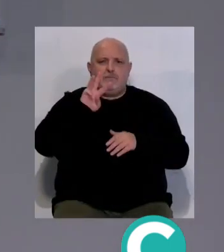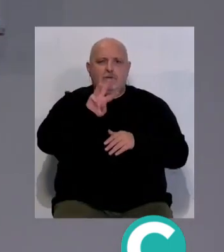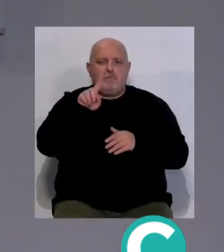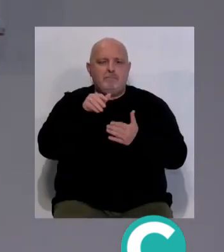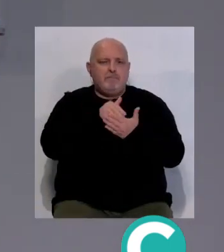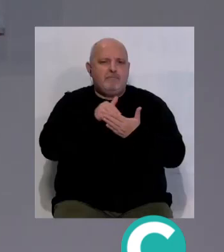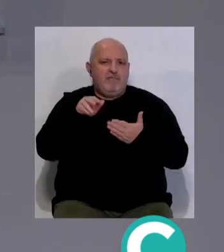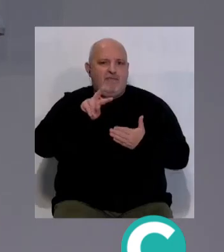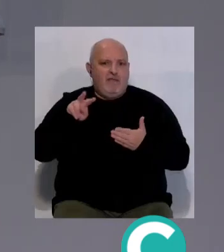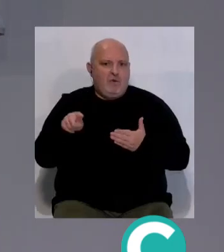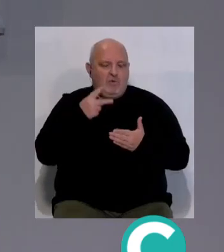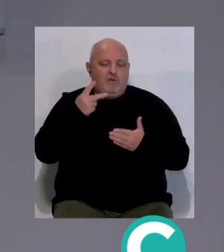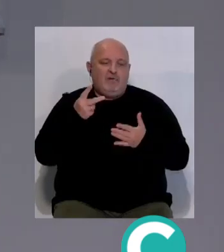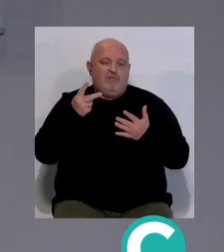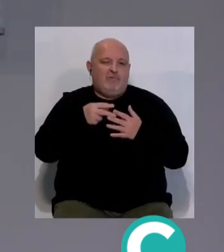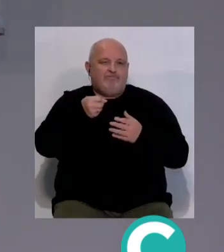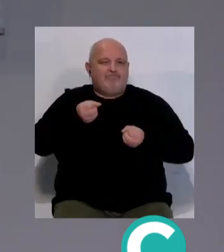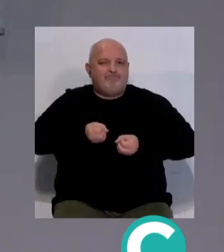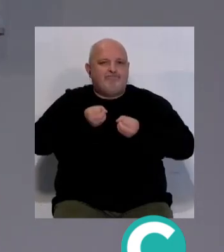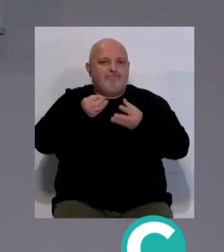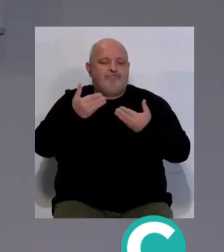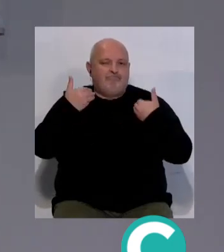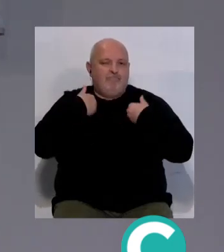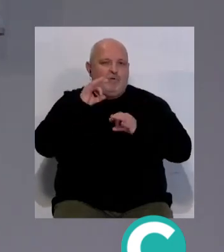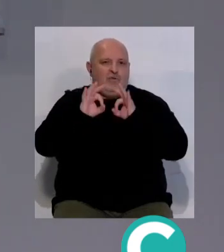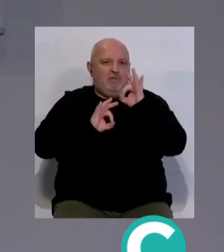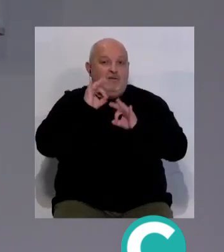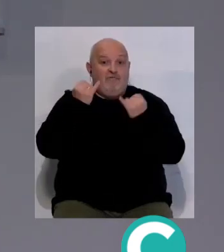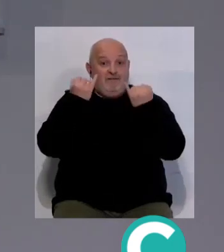millones de euros es el balance ofrecido por la organización de un festival que volverá a